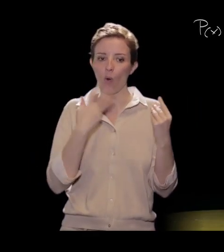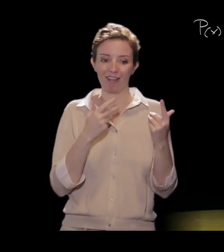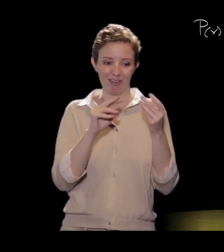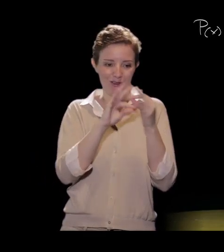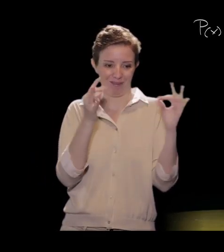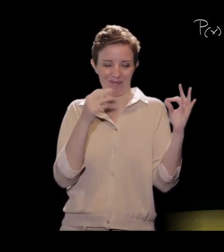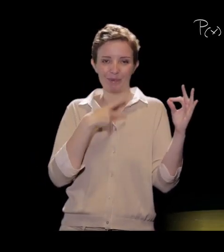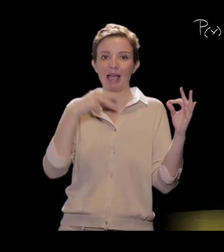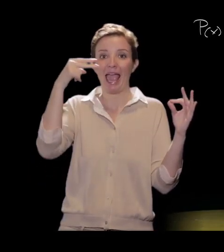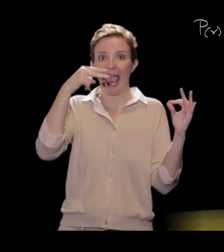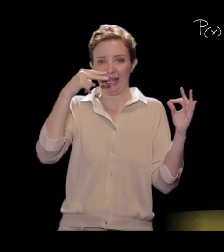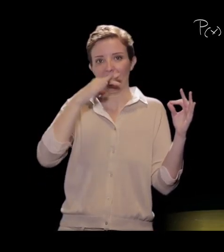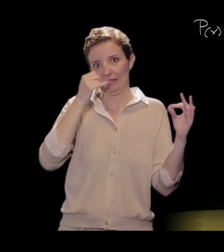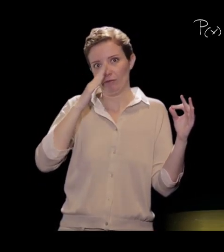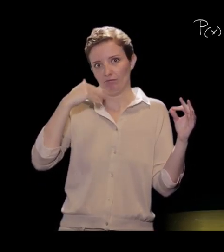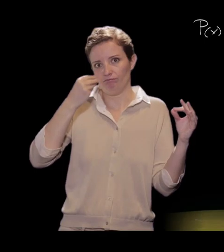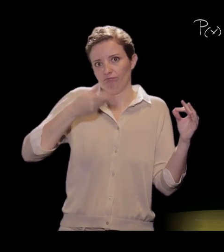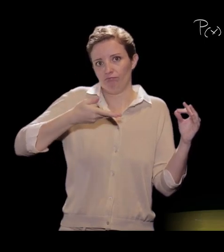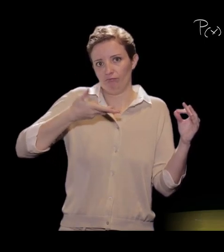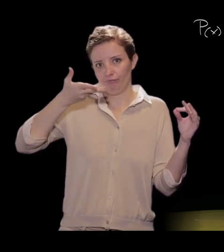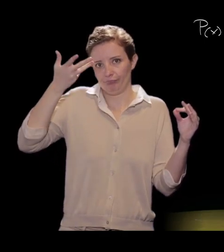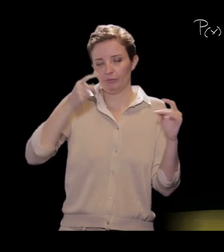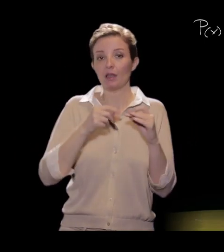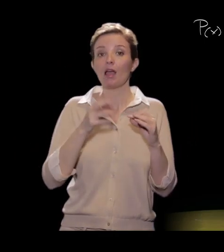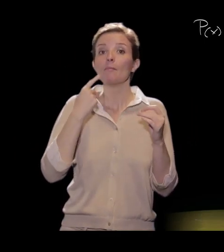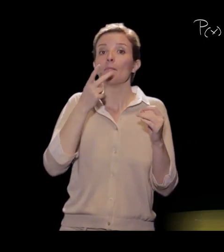Vi ricordo che per cercare di scomporre il polinomio di grado n